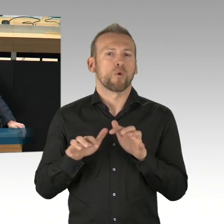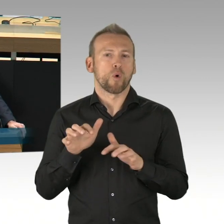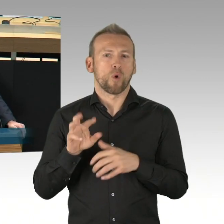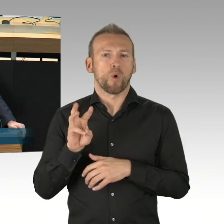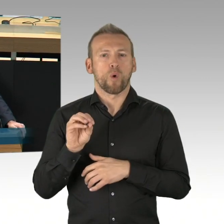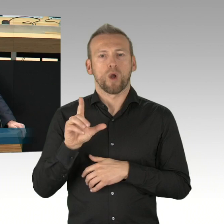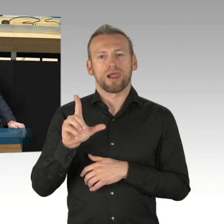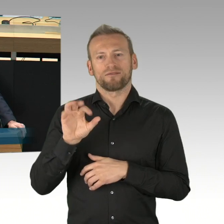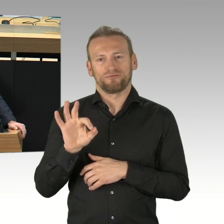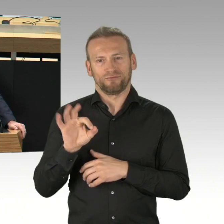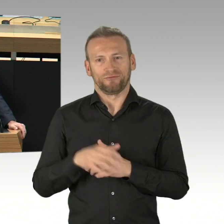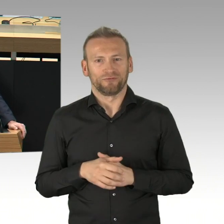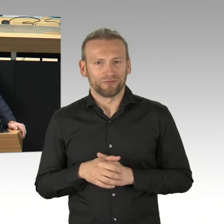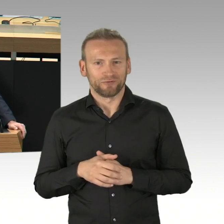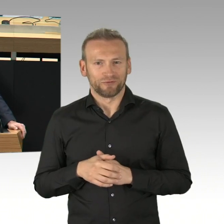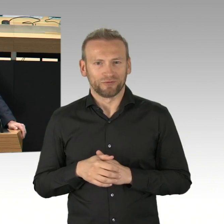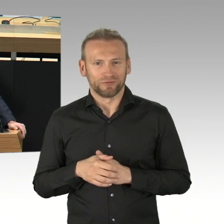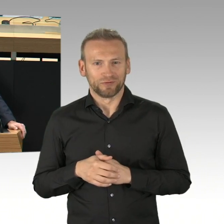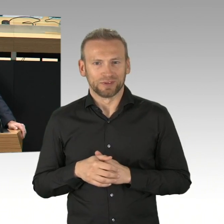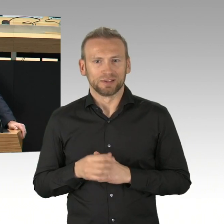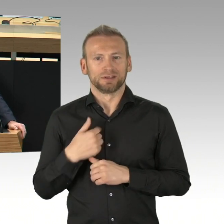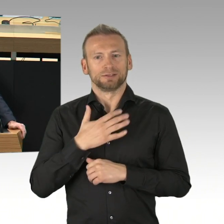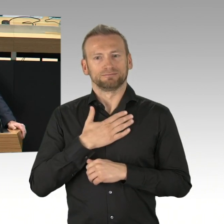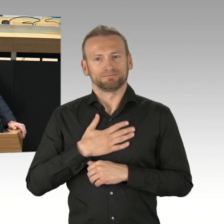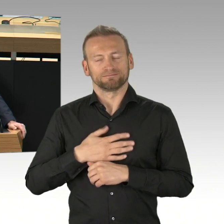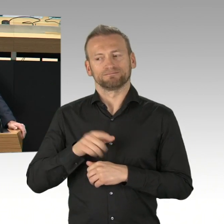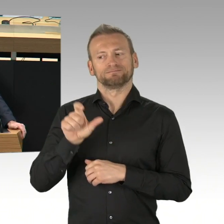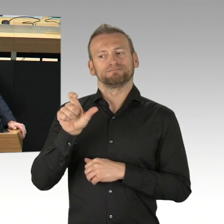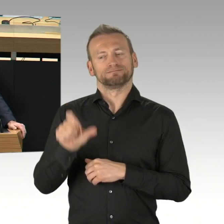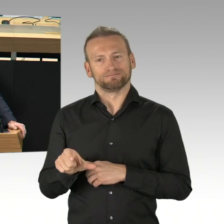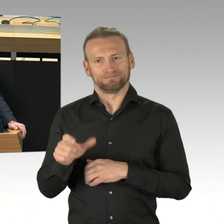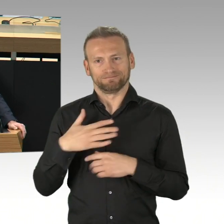und ich hoffe, dass Sie in Hamburg auf Verhältnisse stoßen, die Sie hier in Berlin vermissen.